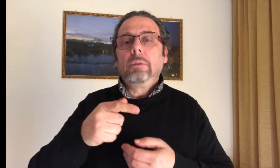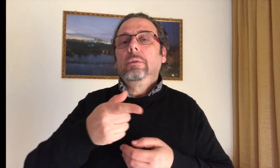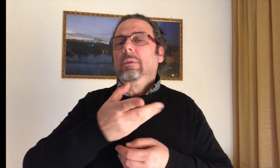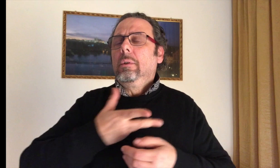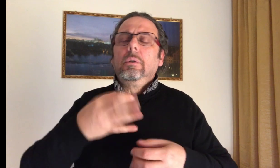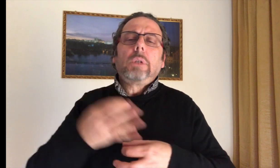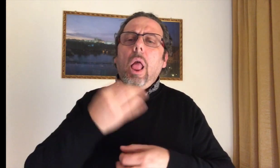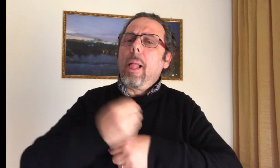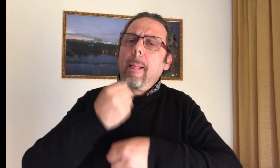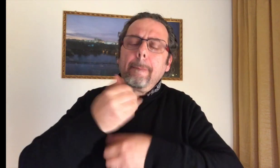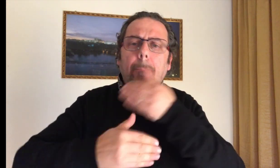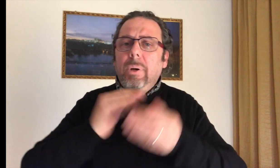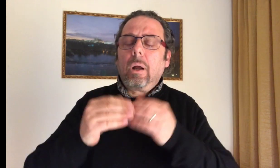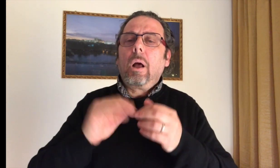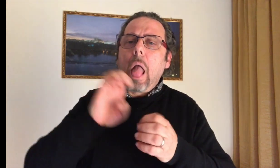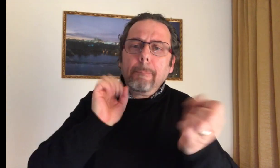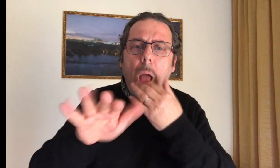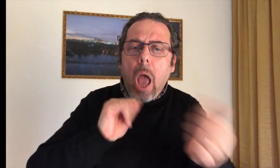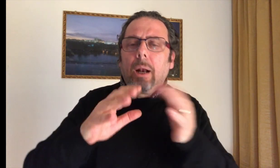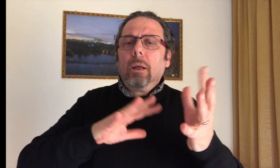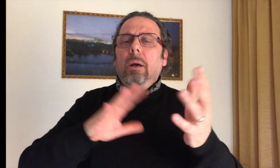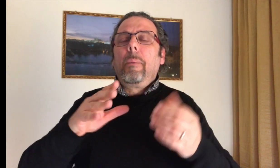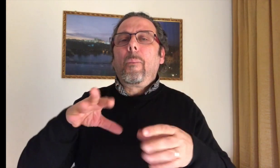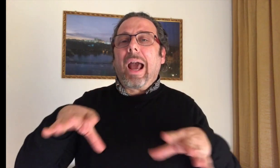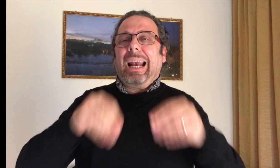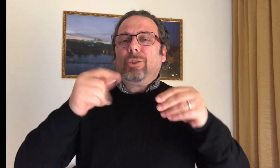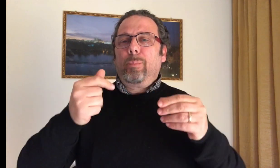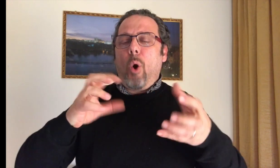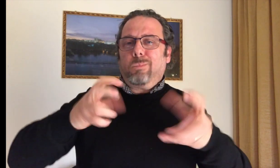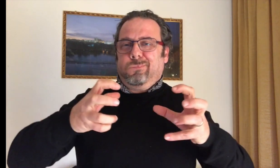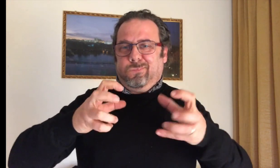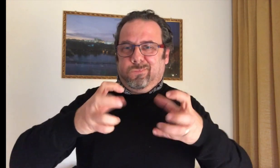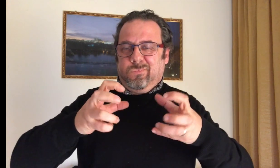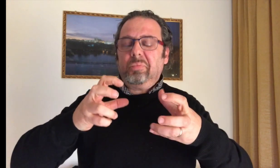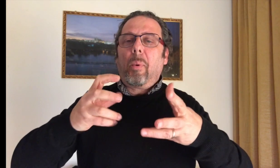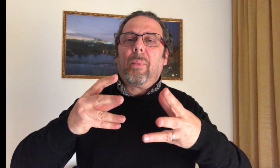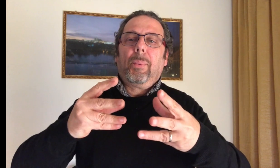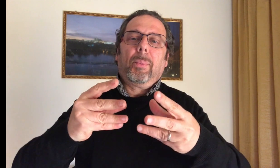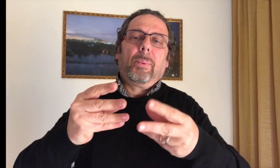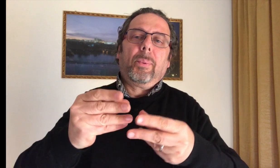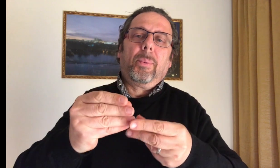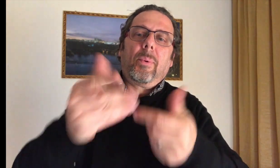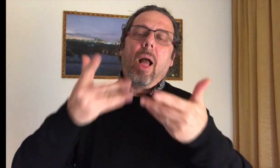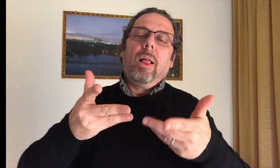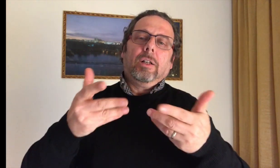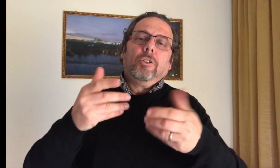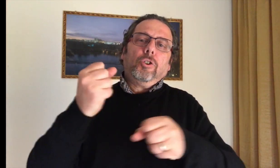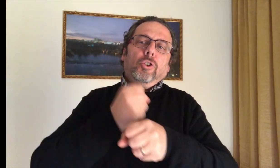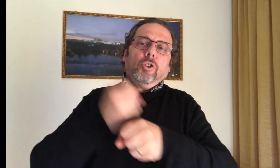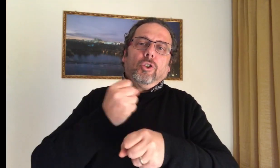Utilizzavamo corrispondenze tramite e-mail e, ovviamente all’inizio un po' era complicato riordinare le